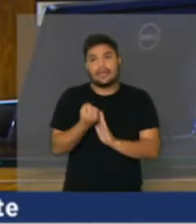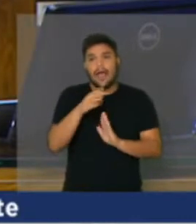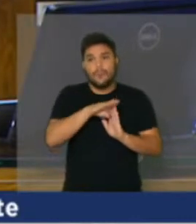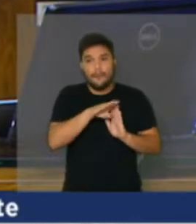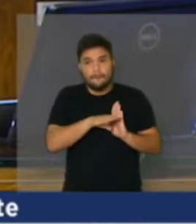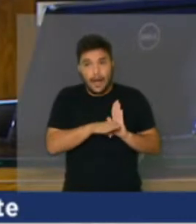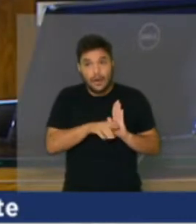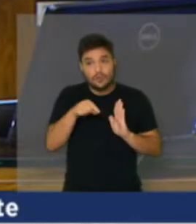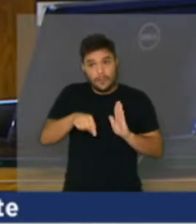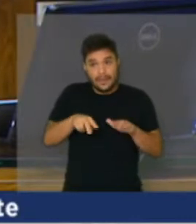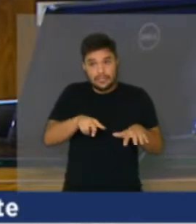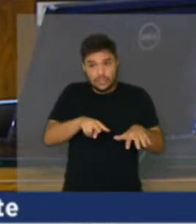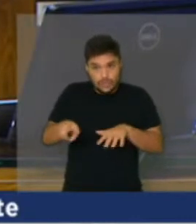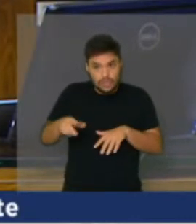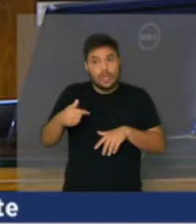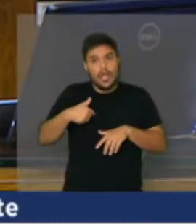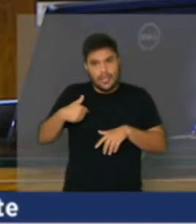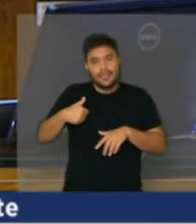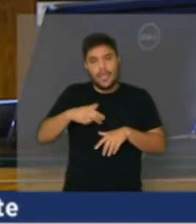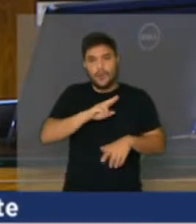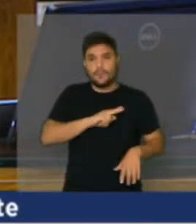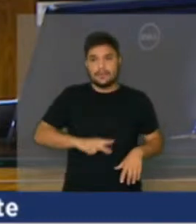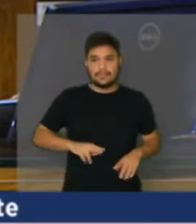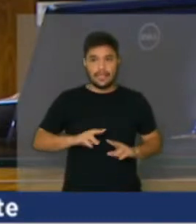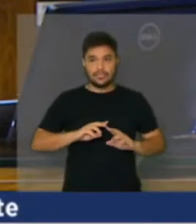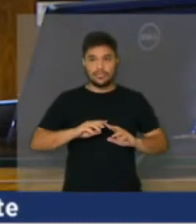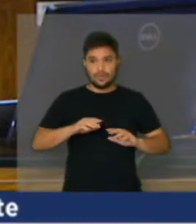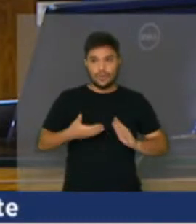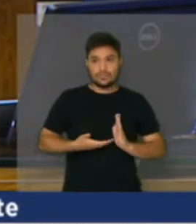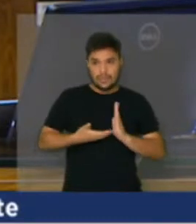DA PRESIDÊNCIA, PEDI A INCLUSÃO DESSA MATÉRIA E, SIMBOLICAMENTE, SEM QUE ISSO TIVESSE SIDO PLANEJADO A